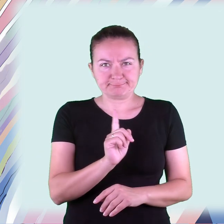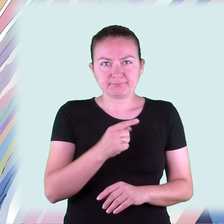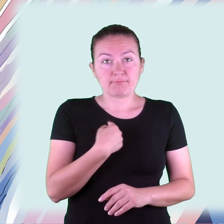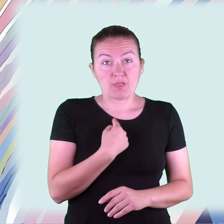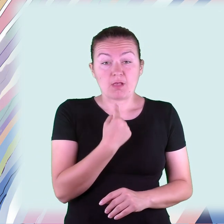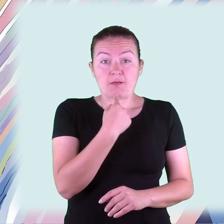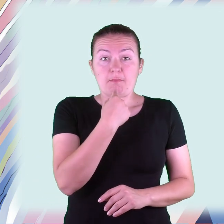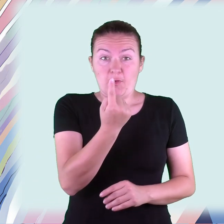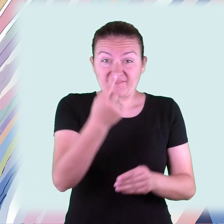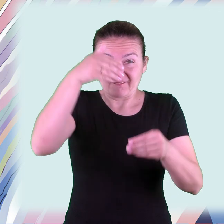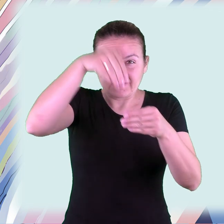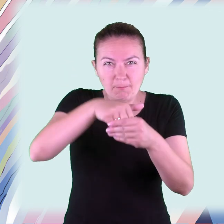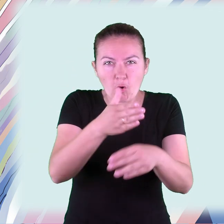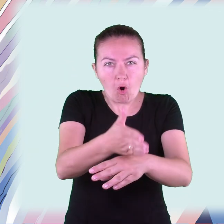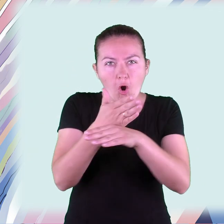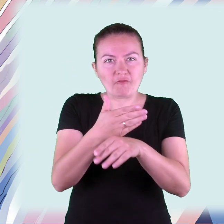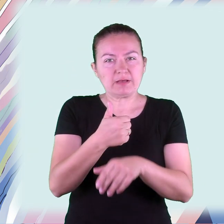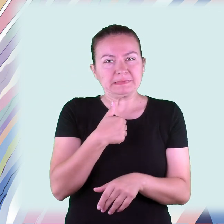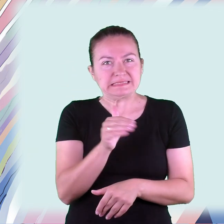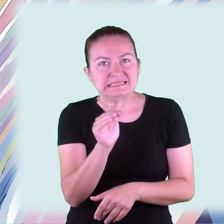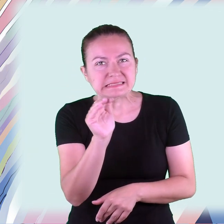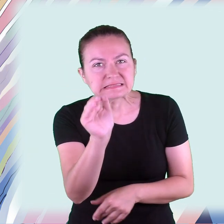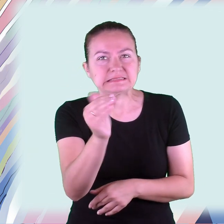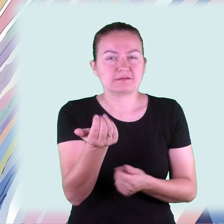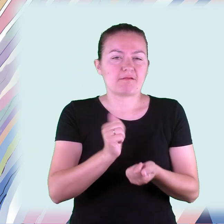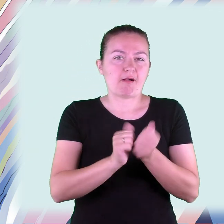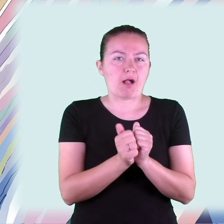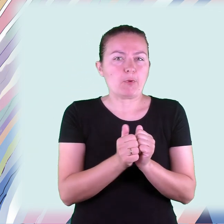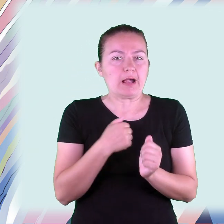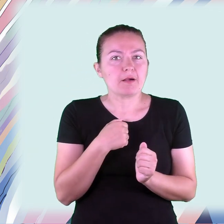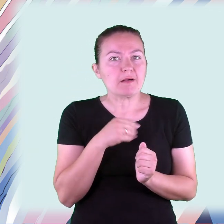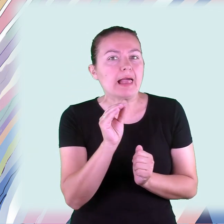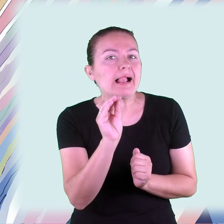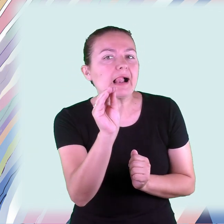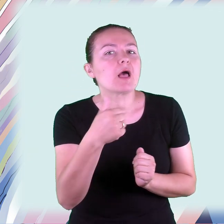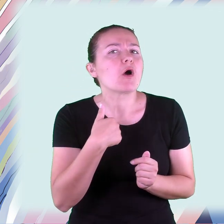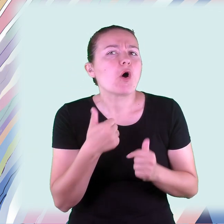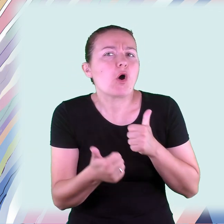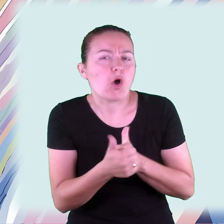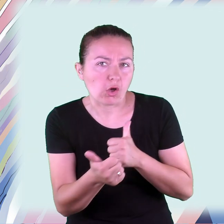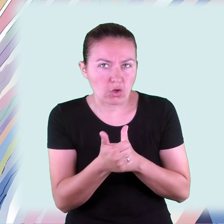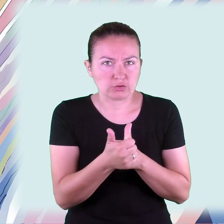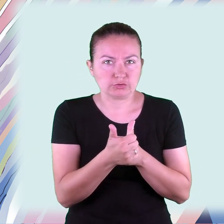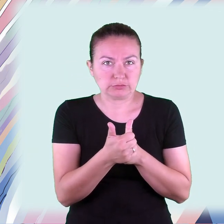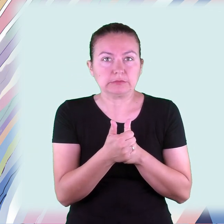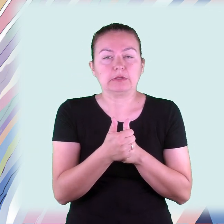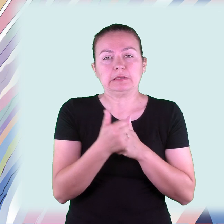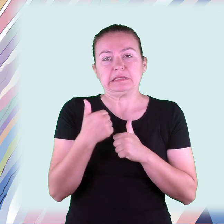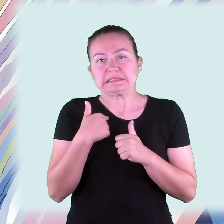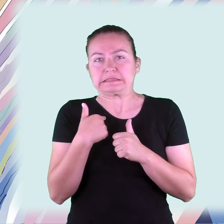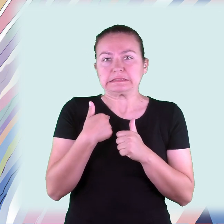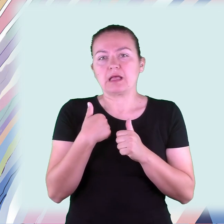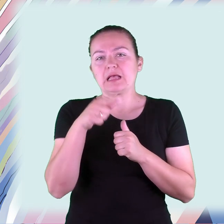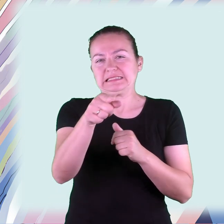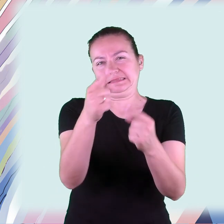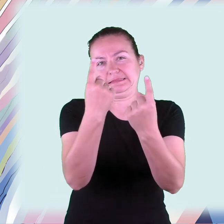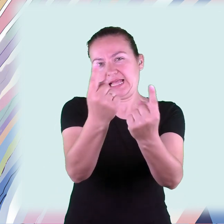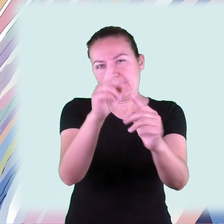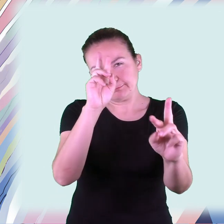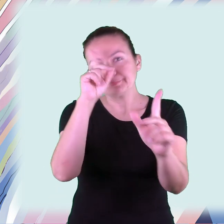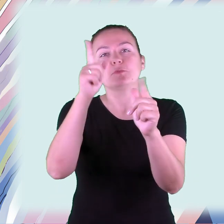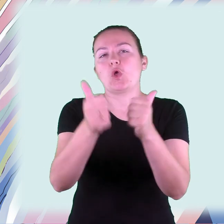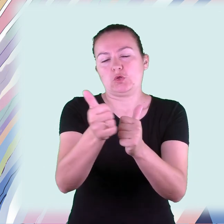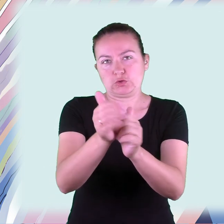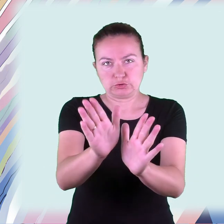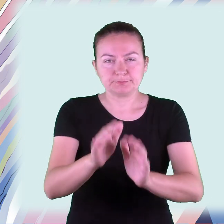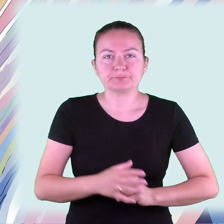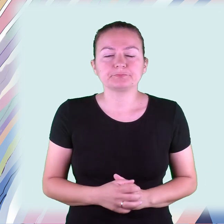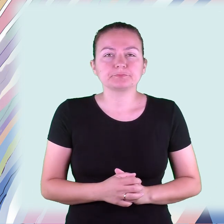Poprzez aluzję sugerujemy, podpowiadamy, o co nam chodzi i mamy nadzieję, że druga osoba się domyśli.